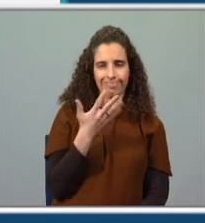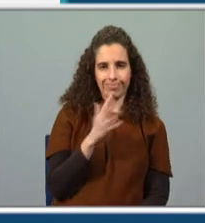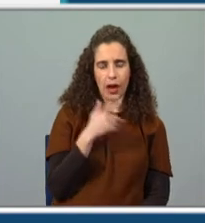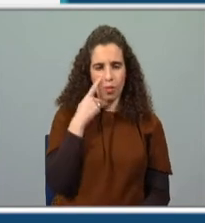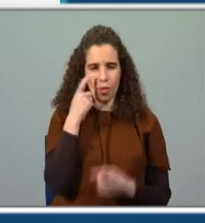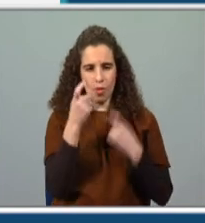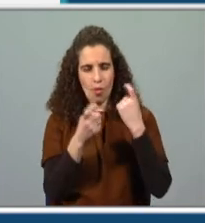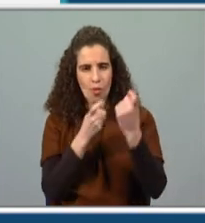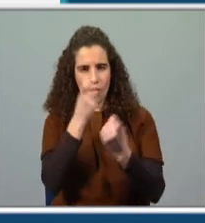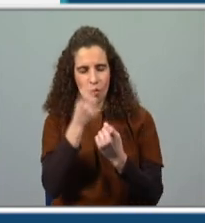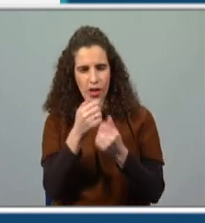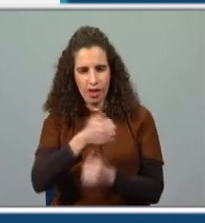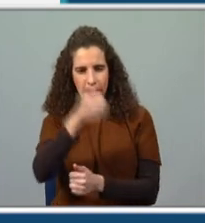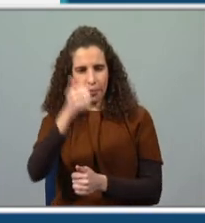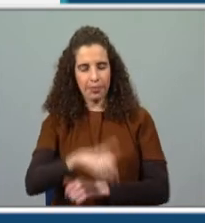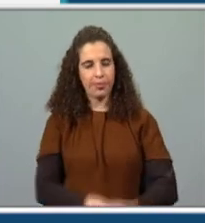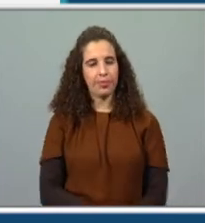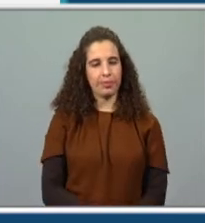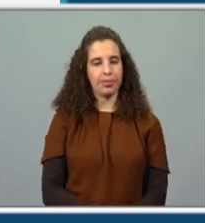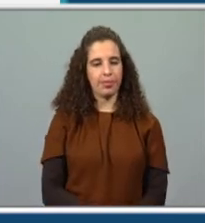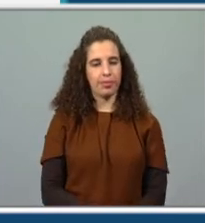procurar melhor 看上去好些